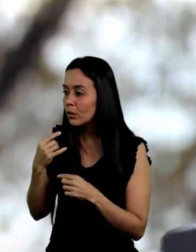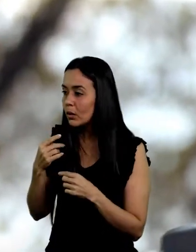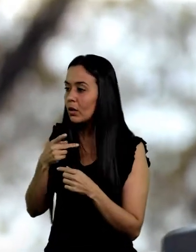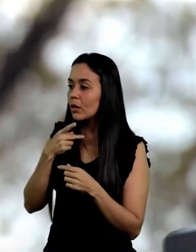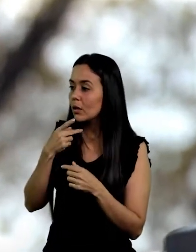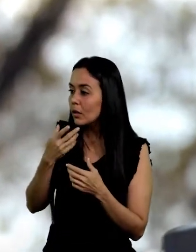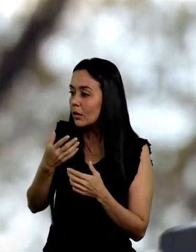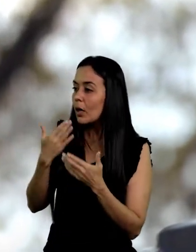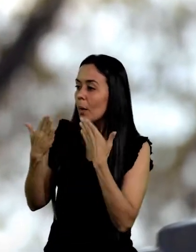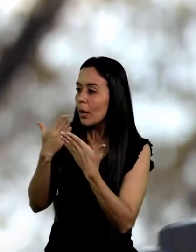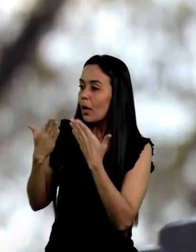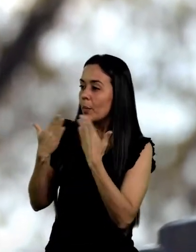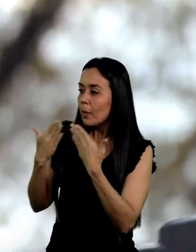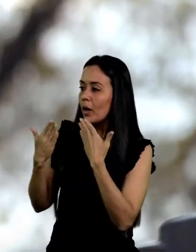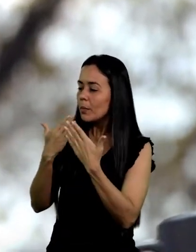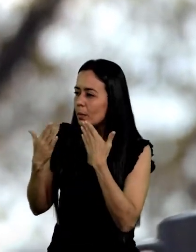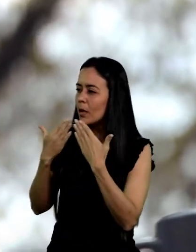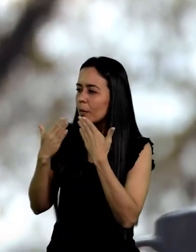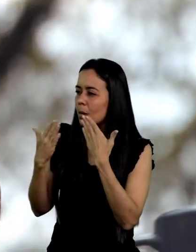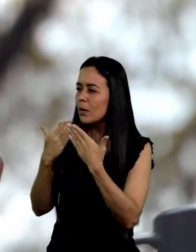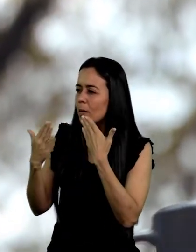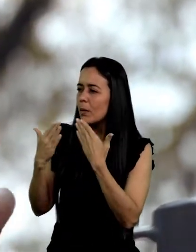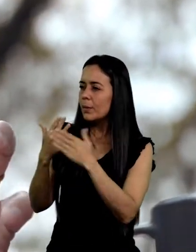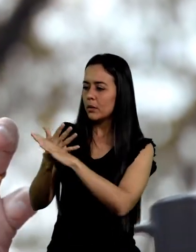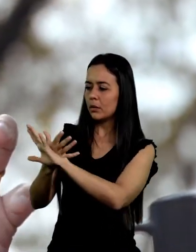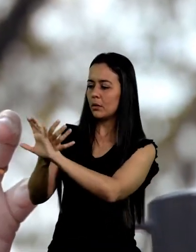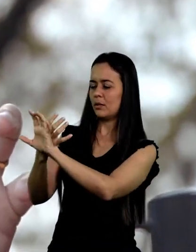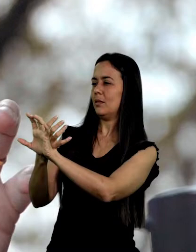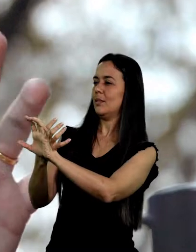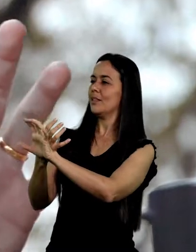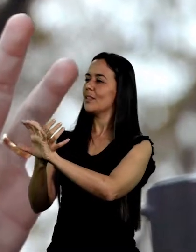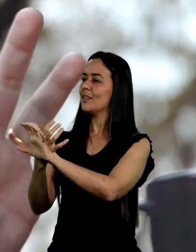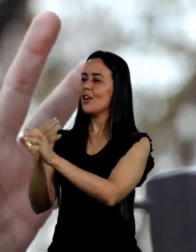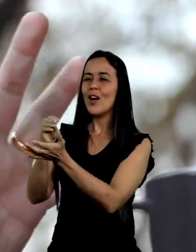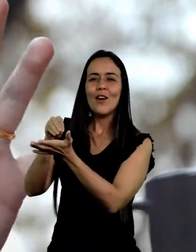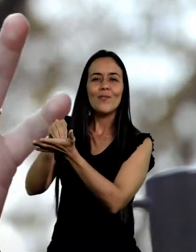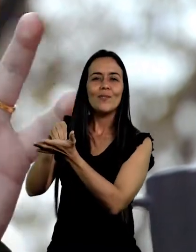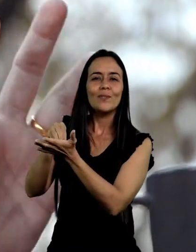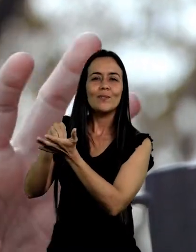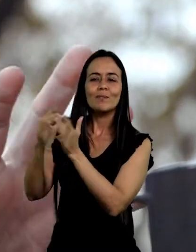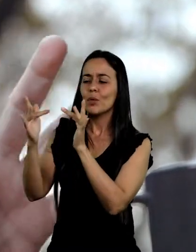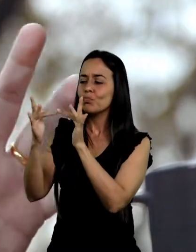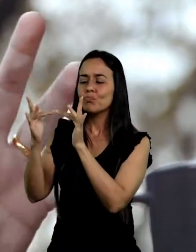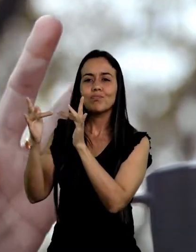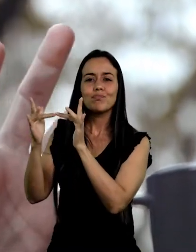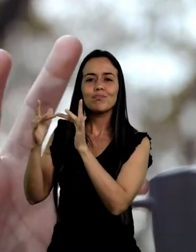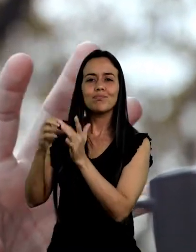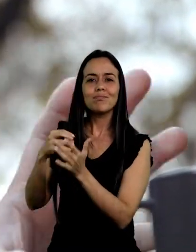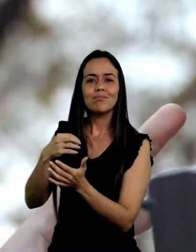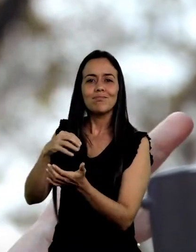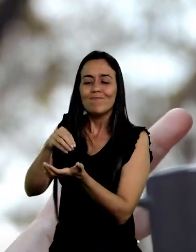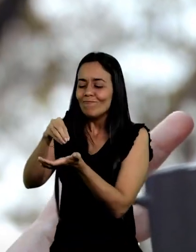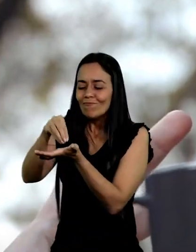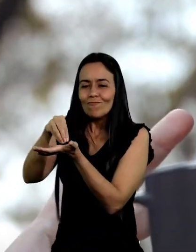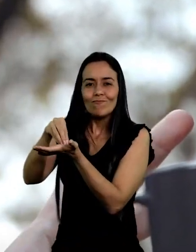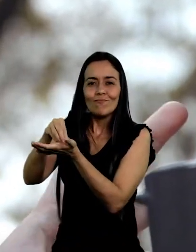Mas, o que acontece: quando você tá no vídeo, você perde algumas dicas sociais da comunicação não-verbal da pessoa.